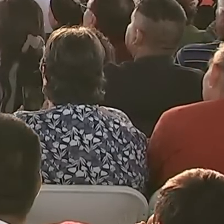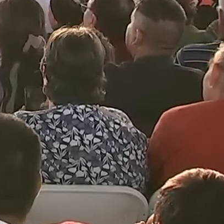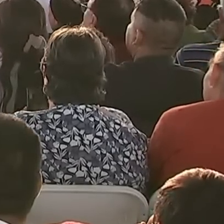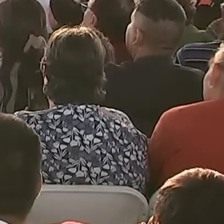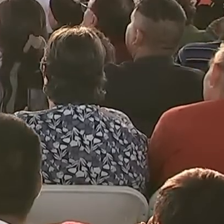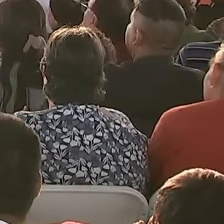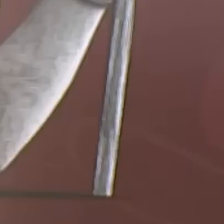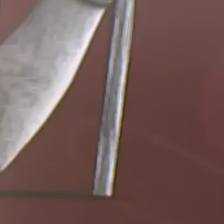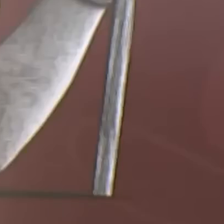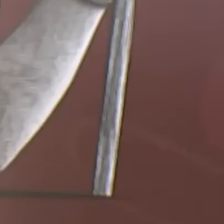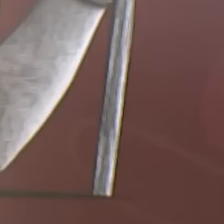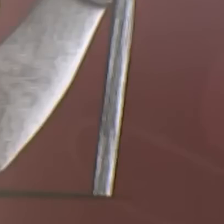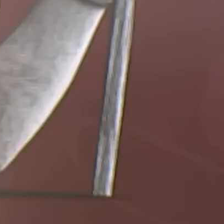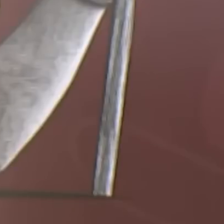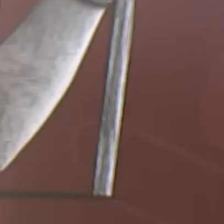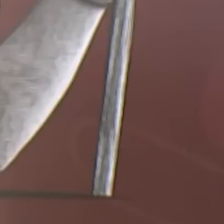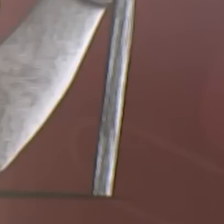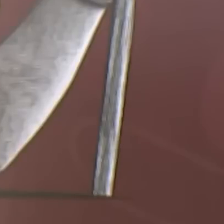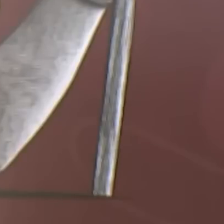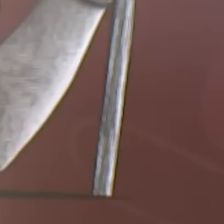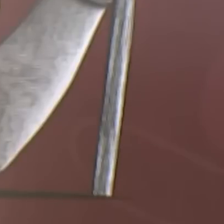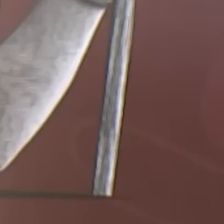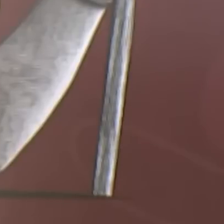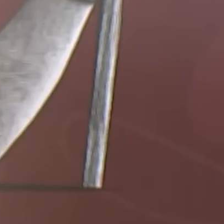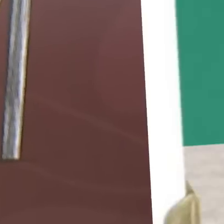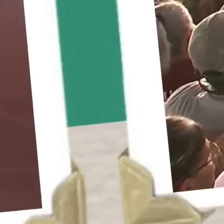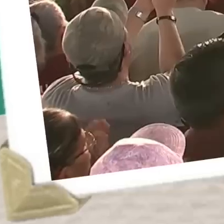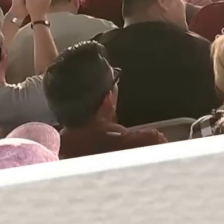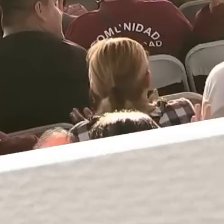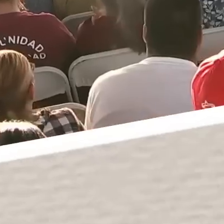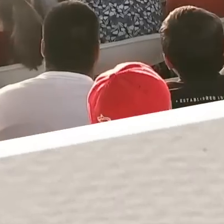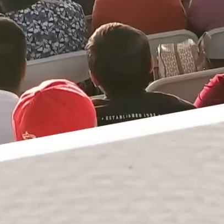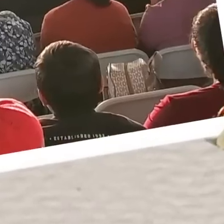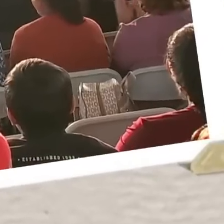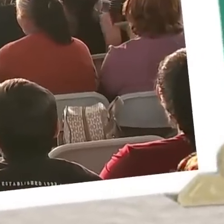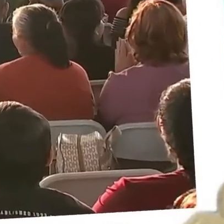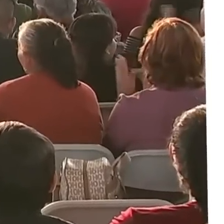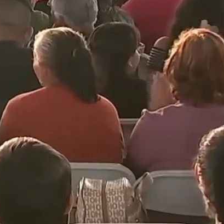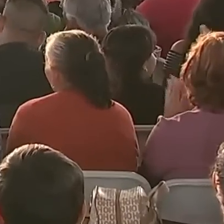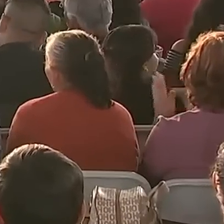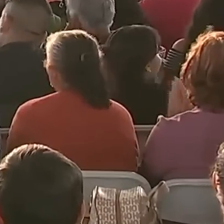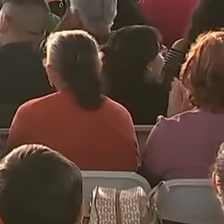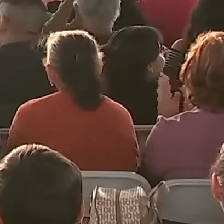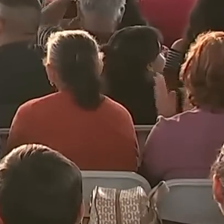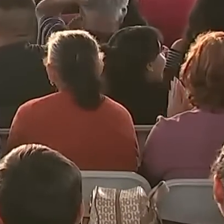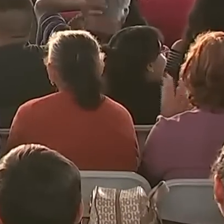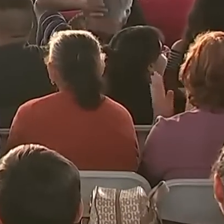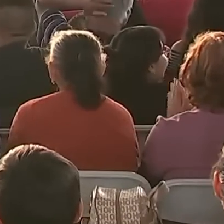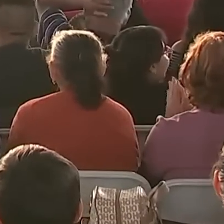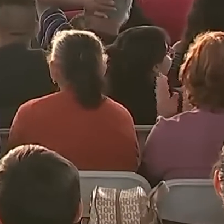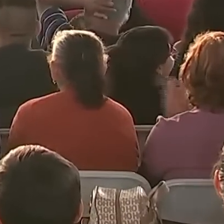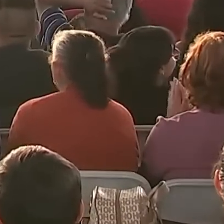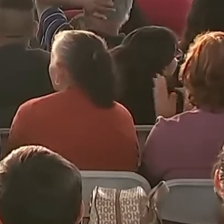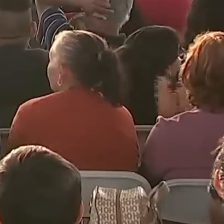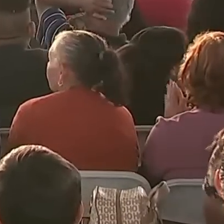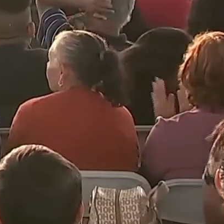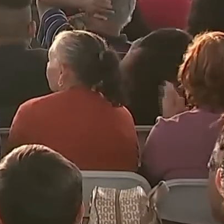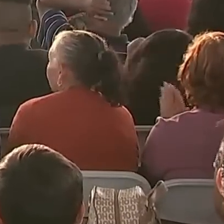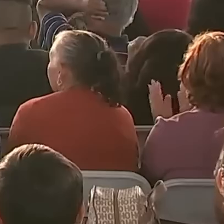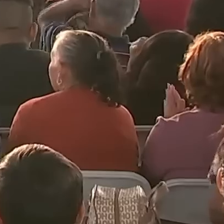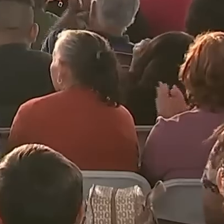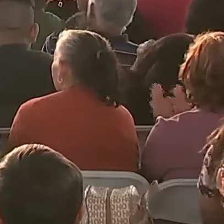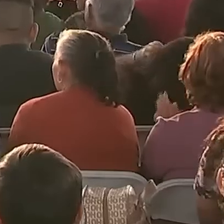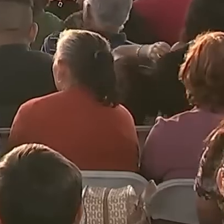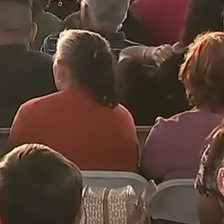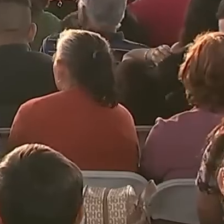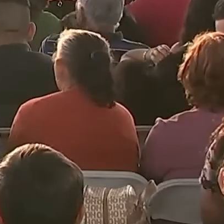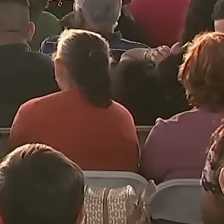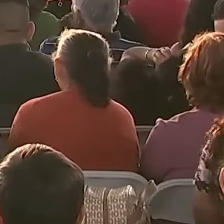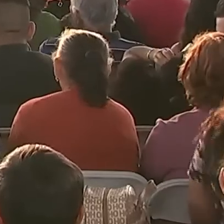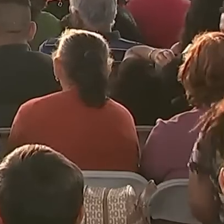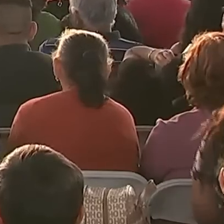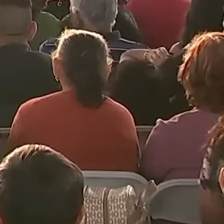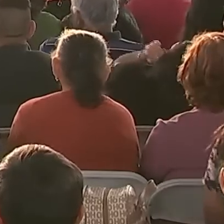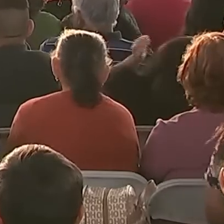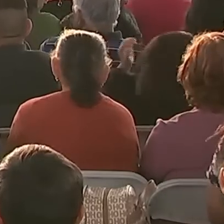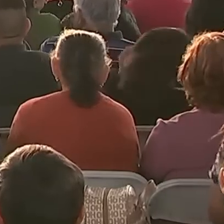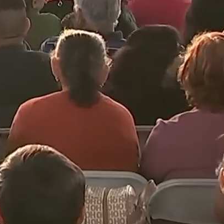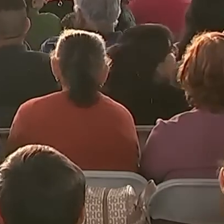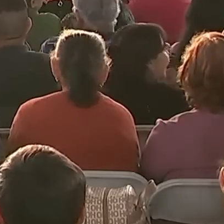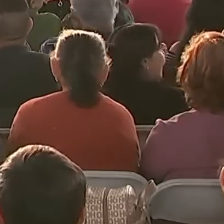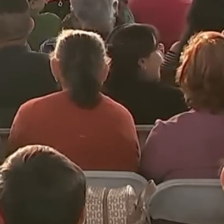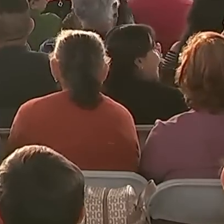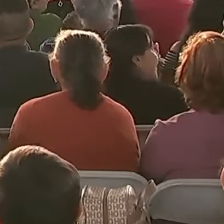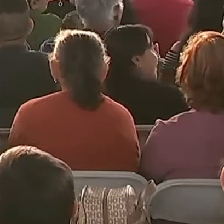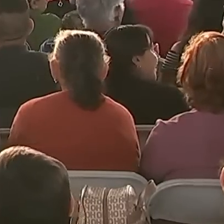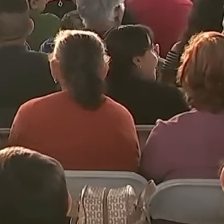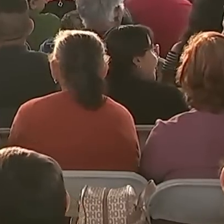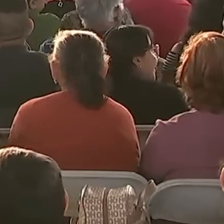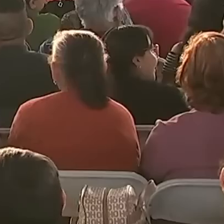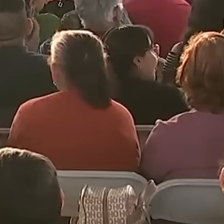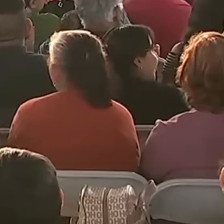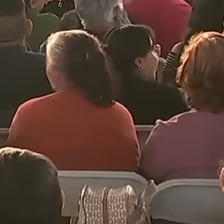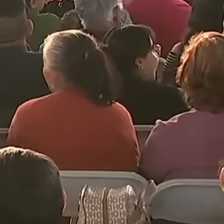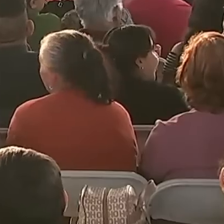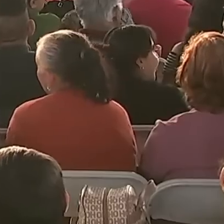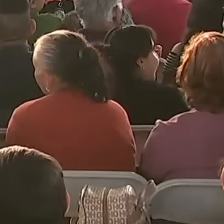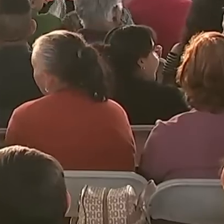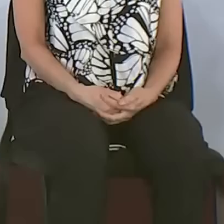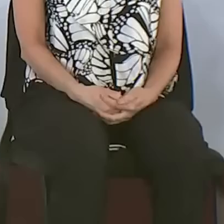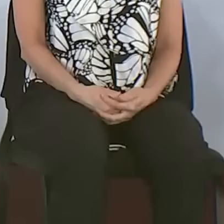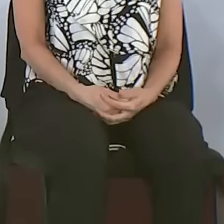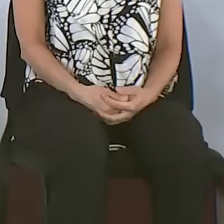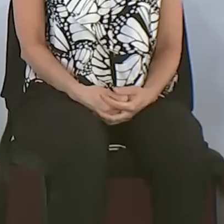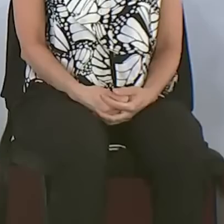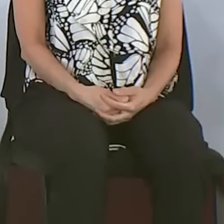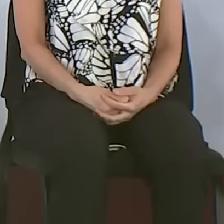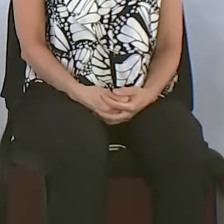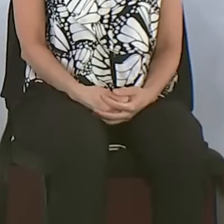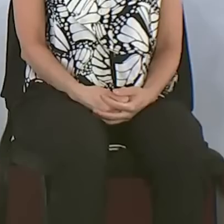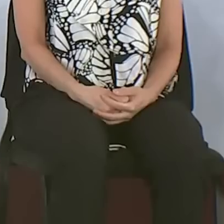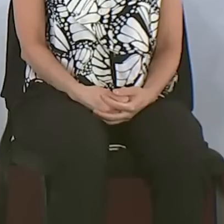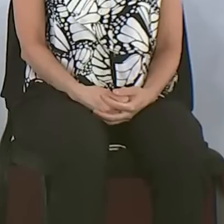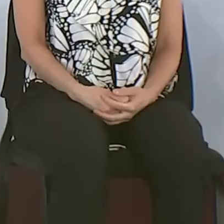pueblo solicitamos de manera respetuosa la intervención de la beneficiaria del programa